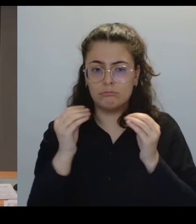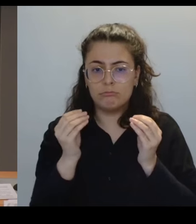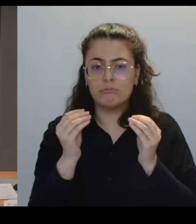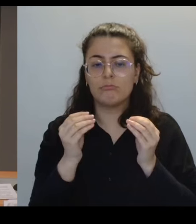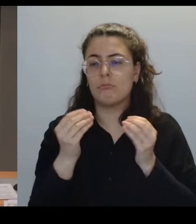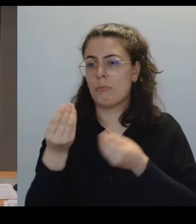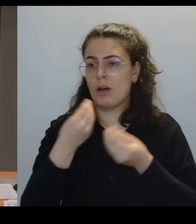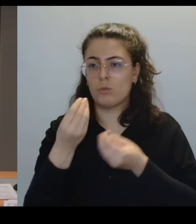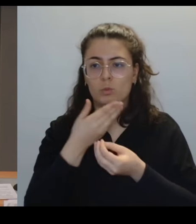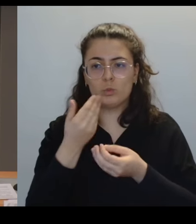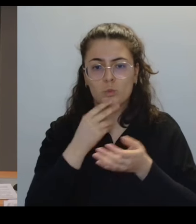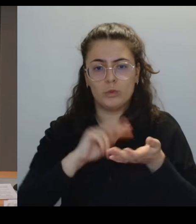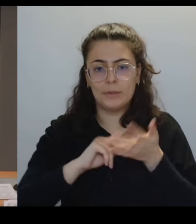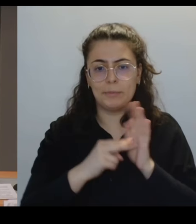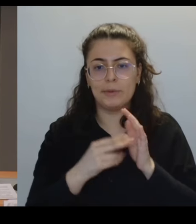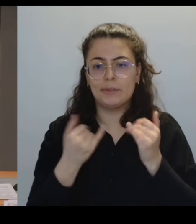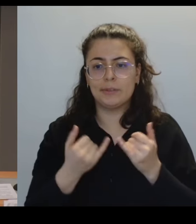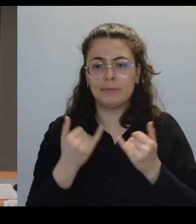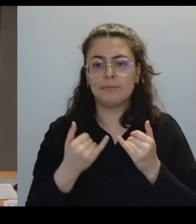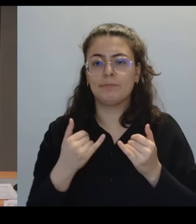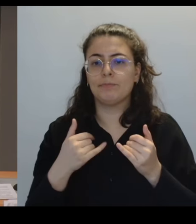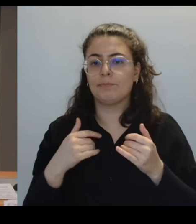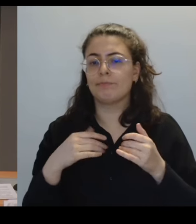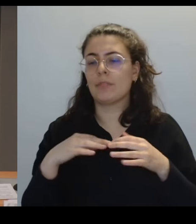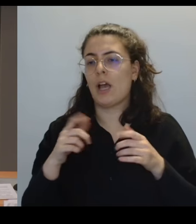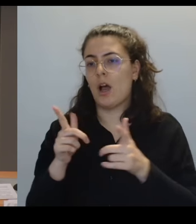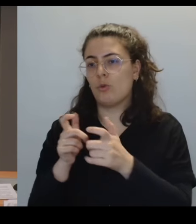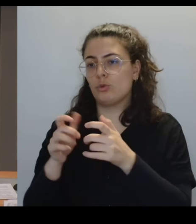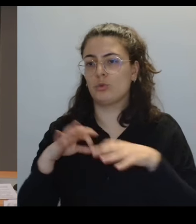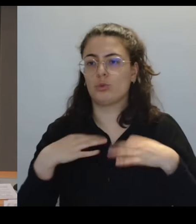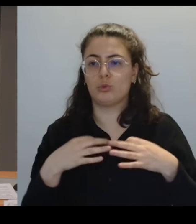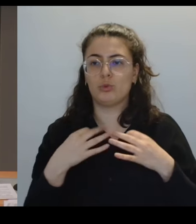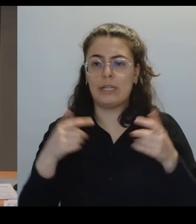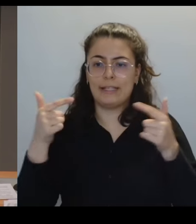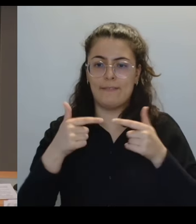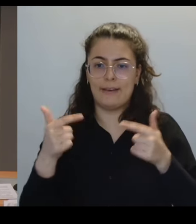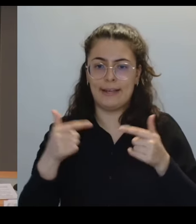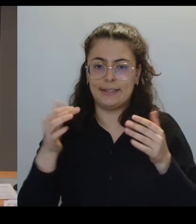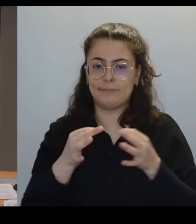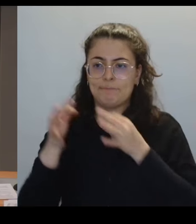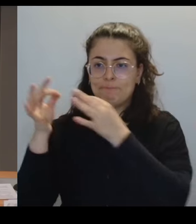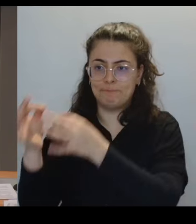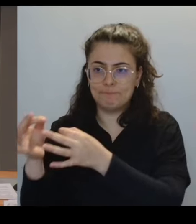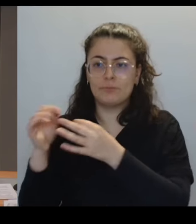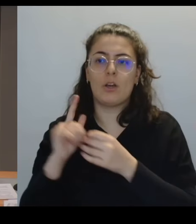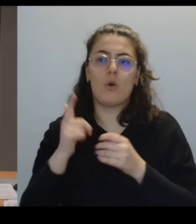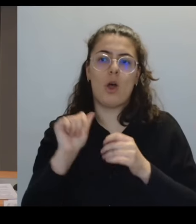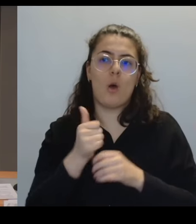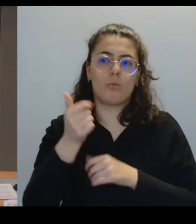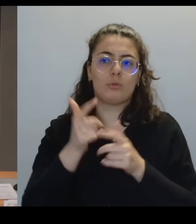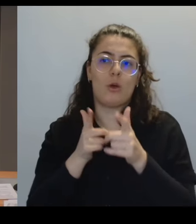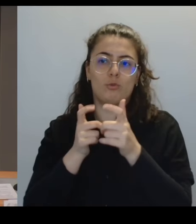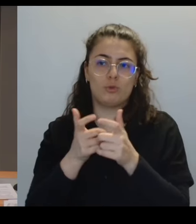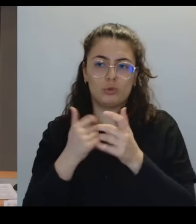der Gesetzesvorlage an den Ausschuss für Gesundheit und Pflege, sowie an den Hauptausschuss. Widerspruch höre ich nicht. Dann verfahren wir so.